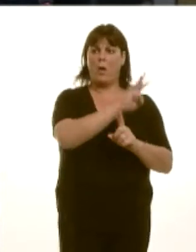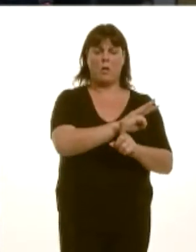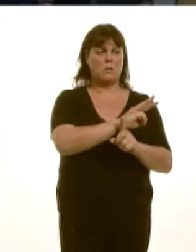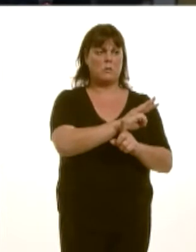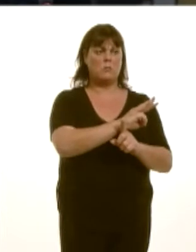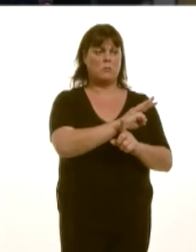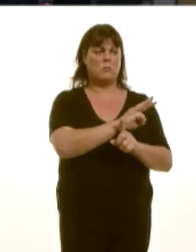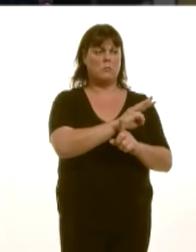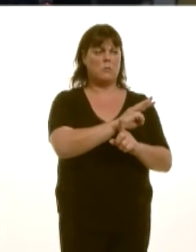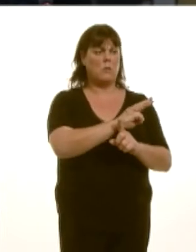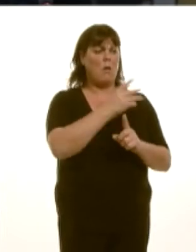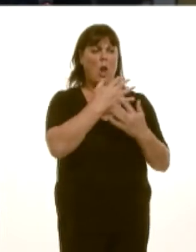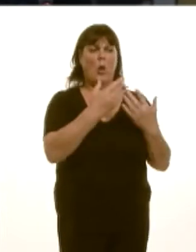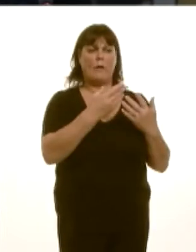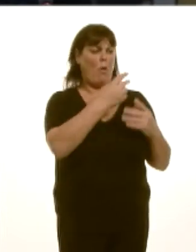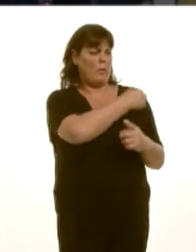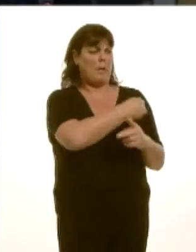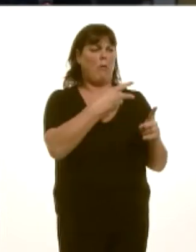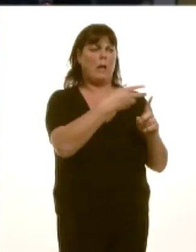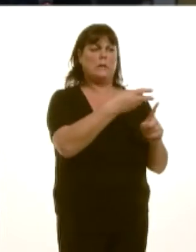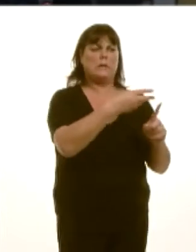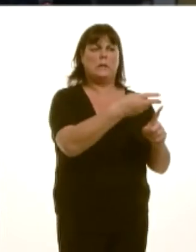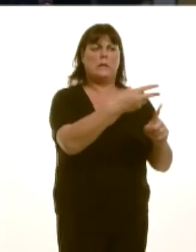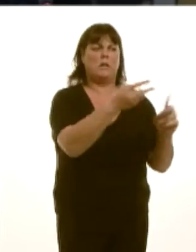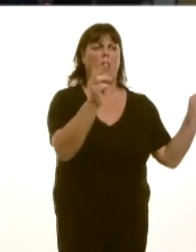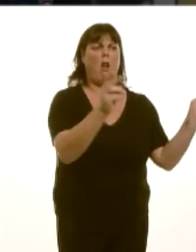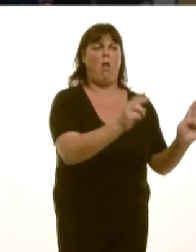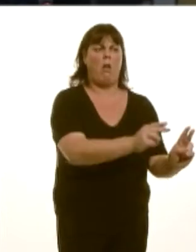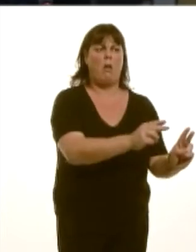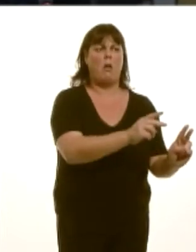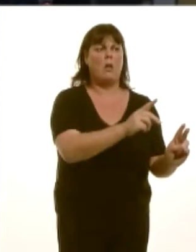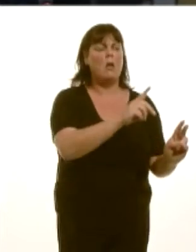Carwyn Jones: Wel, wrth gwrs, mae’r astudiaeth wedi ei chroesawu gan bawb sy’n gweithio yn y sector yn y canolbarth.